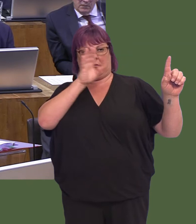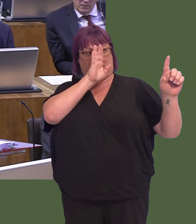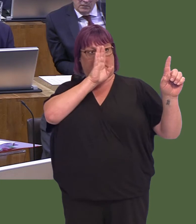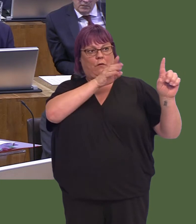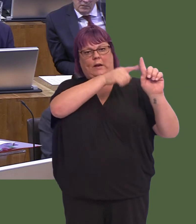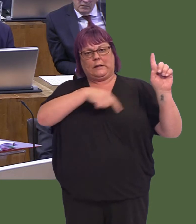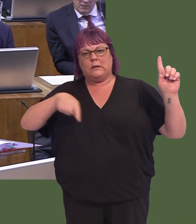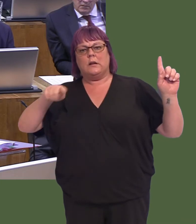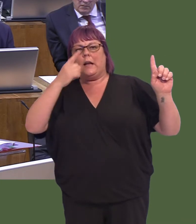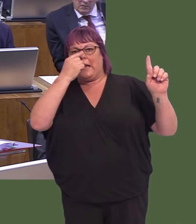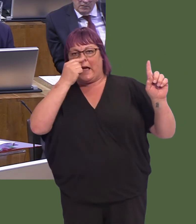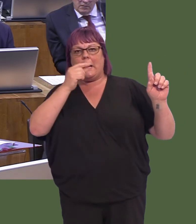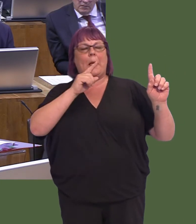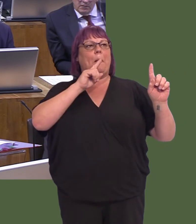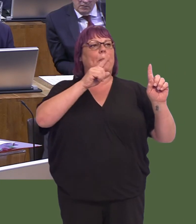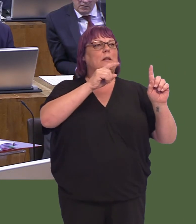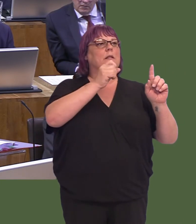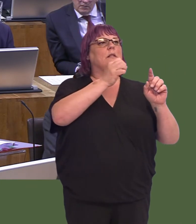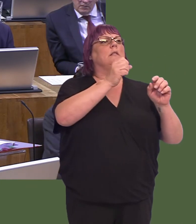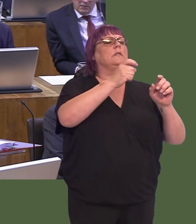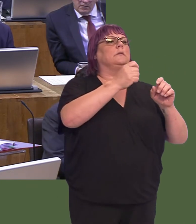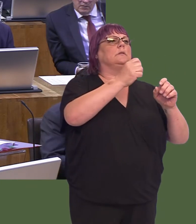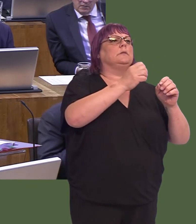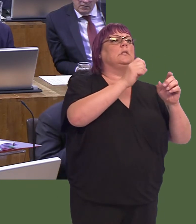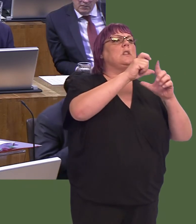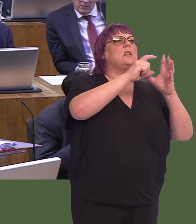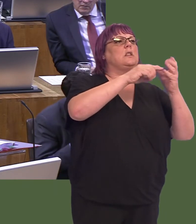Y broblem iddyn nhw oedd sefyllfa lle bydden nhw'n mynd ‚ rhywbeth fel pysgod, ffeindio